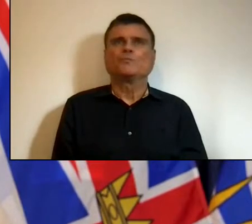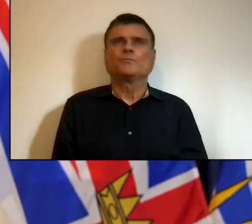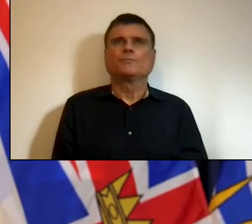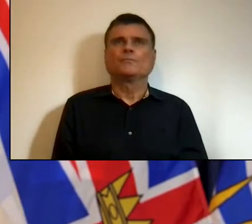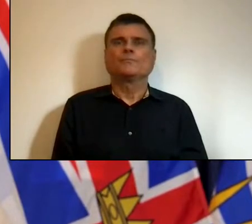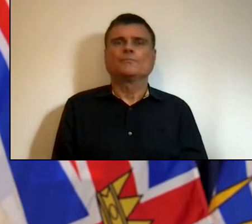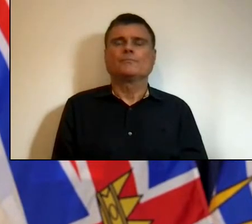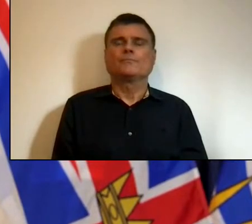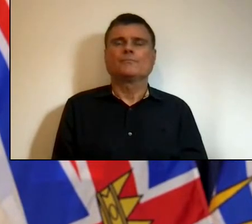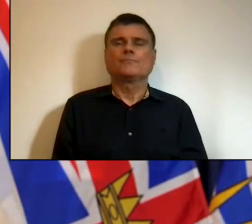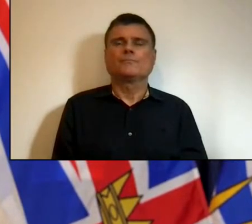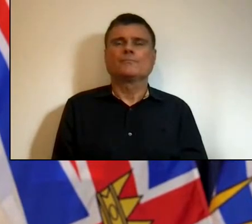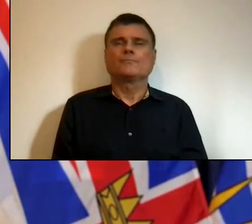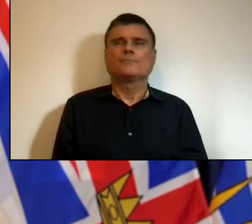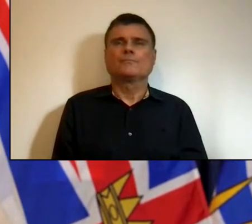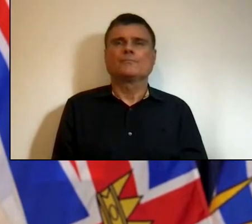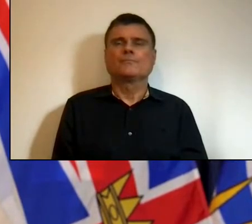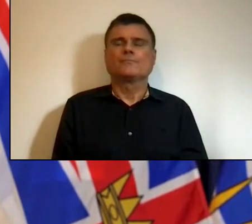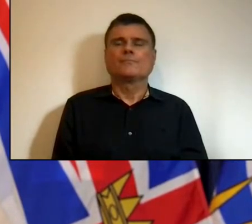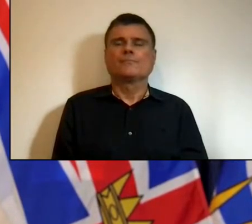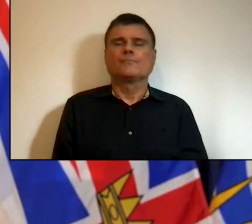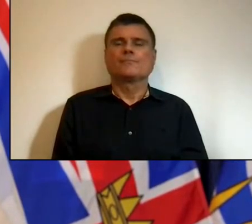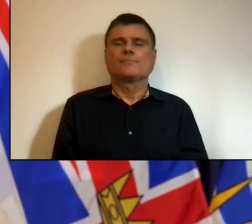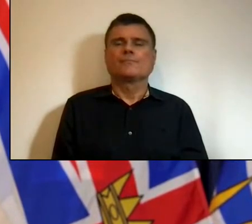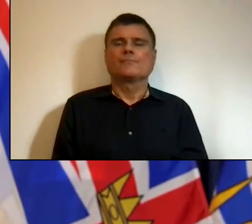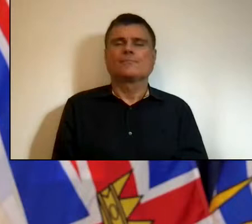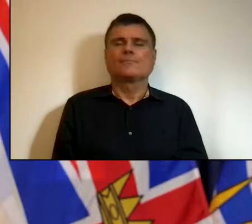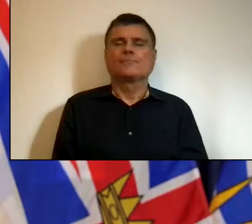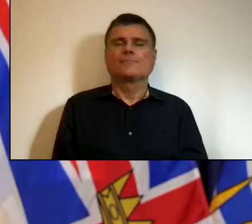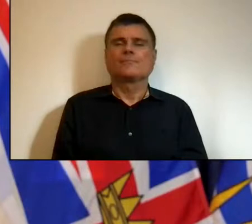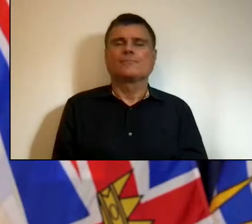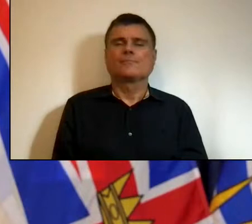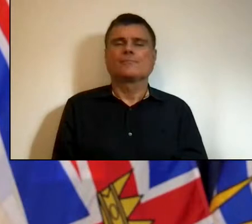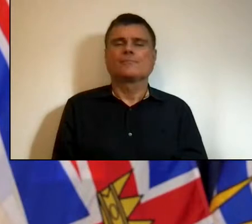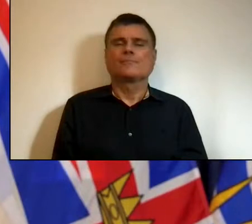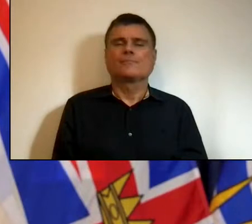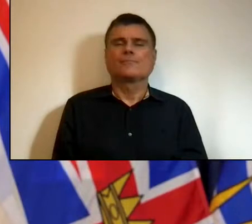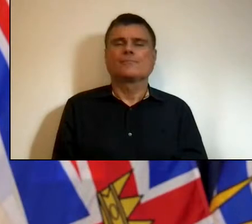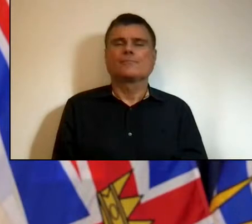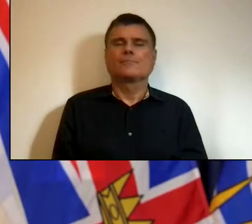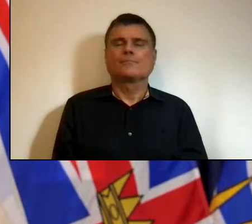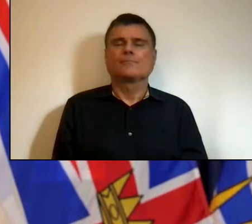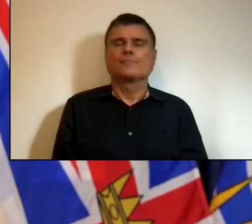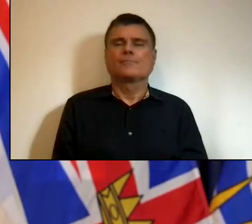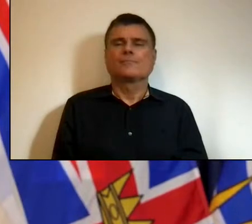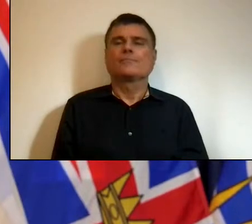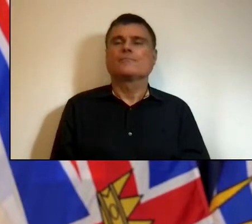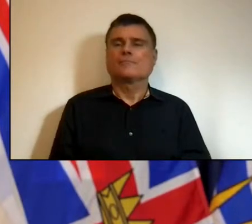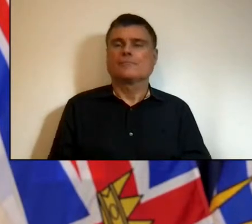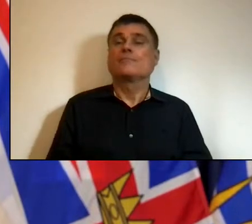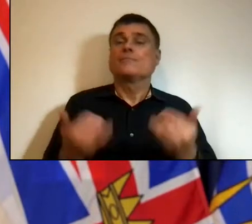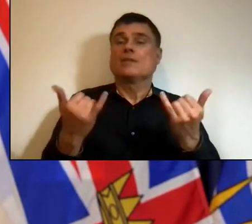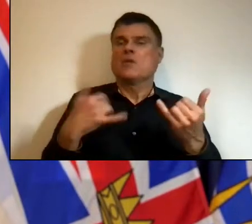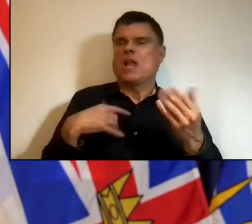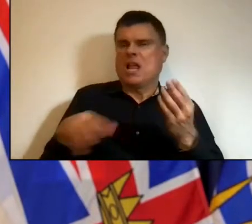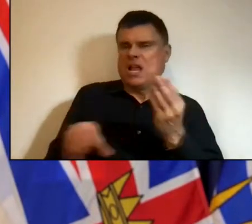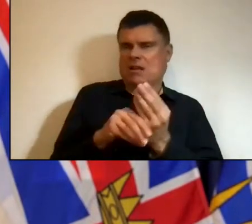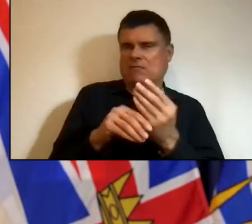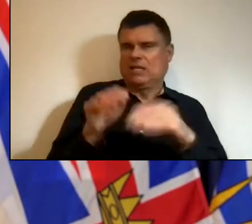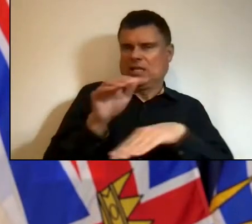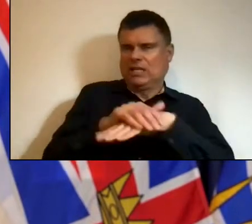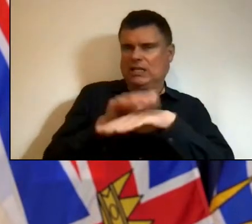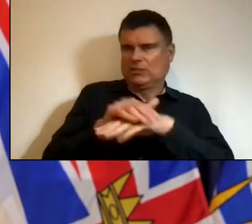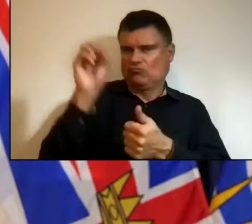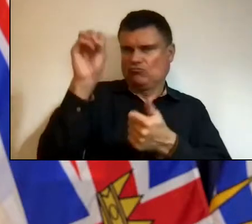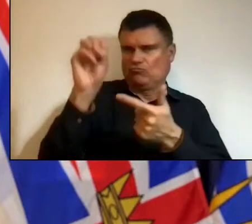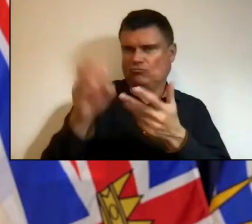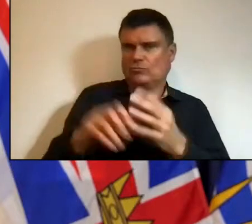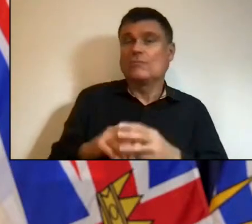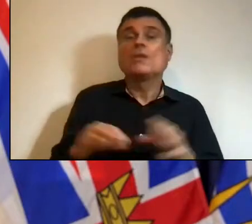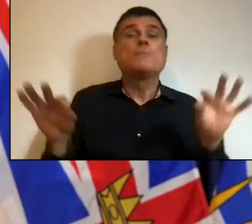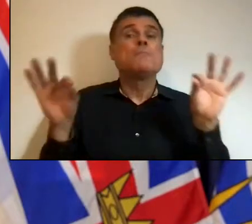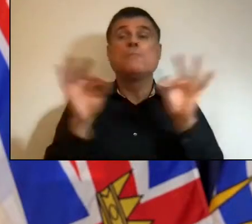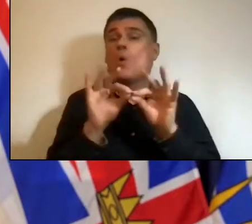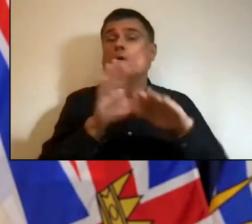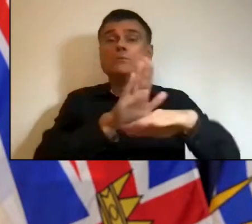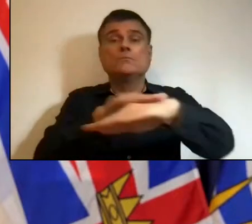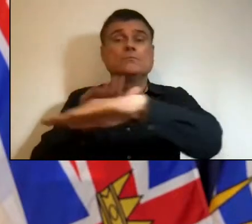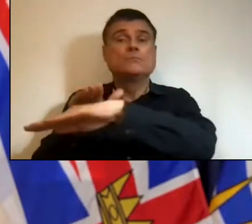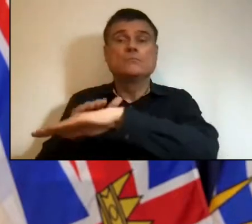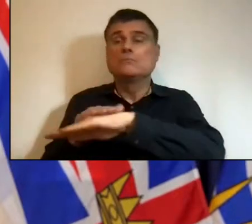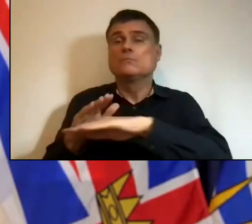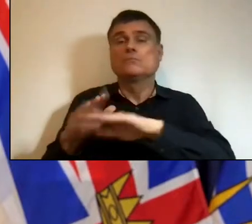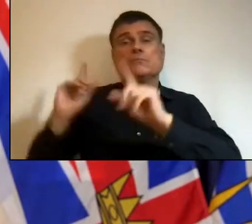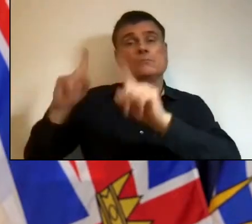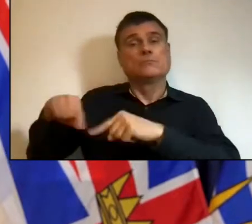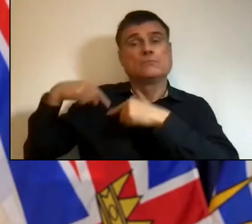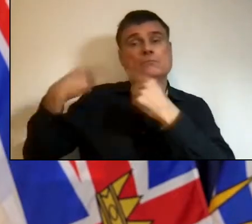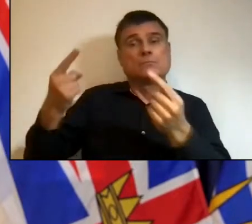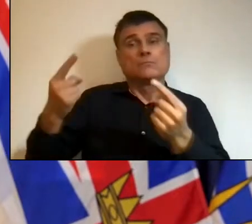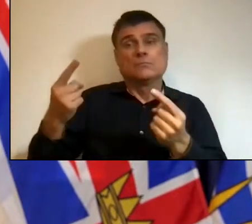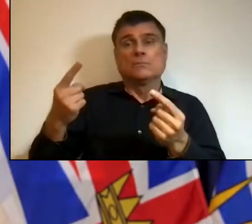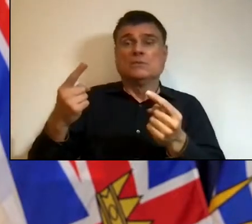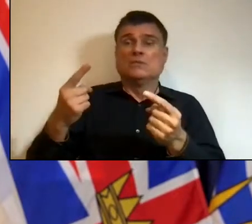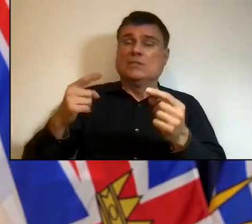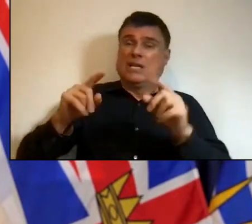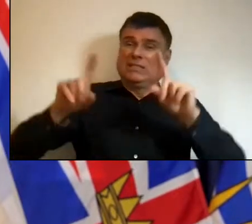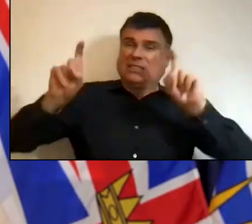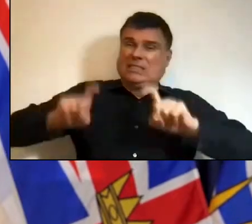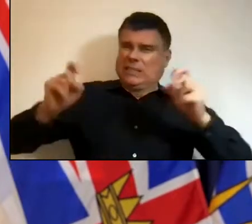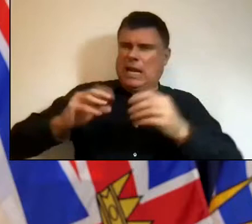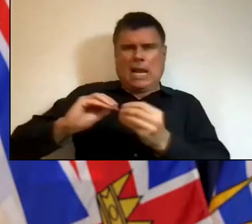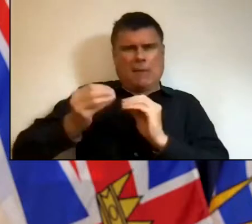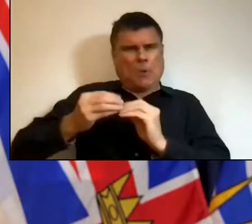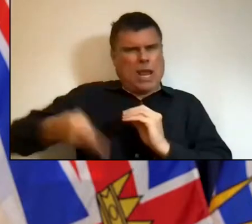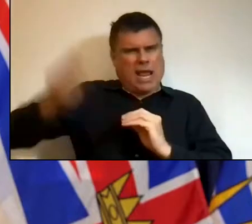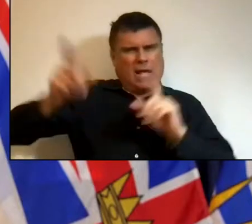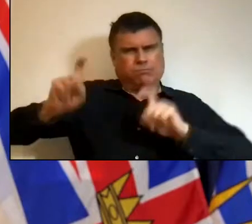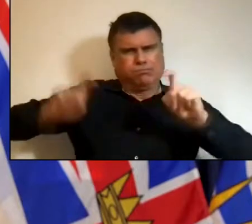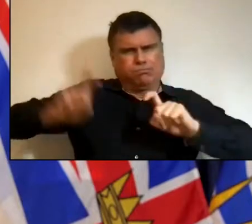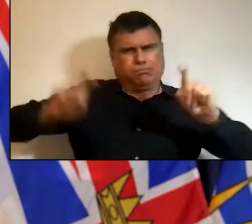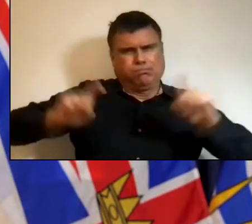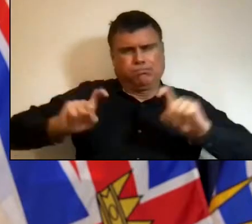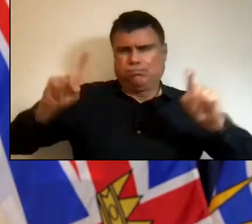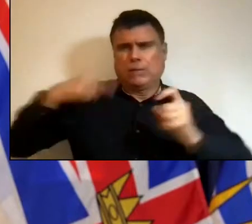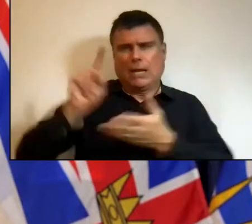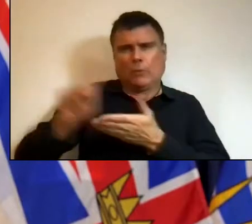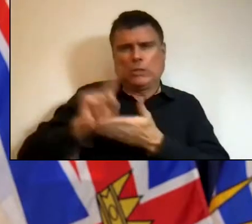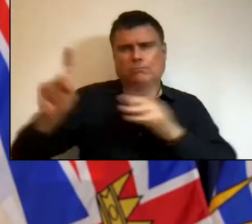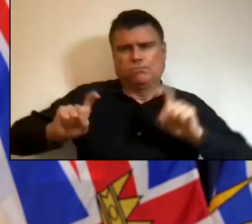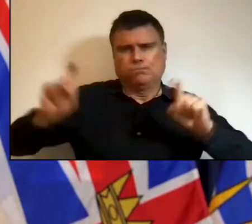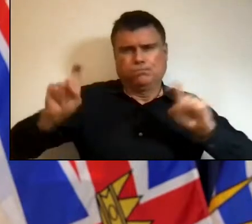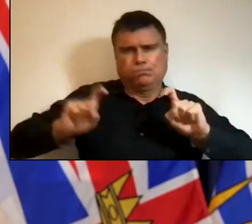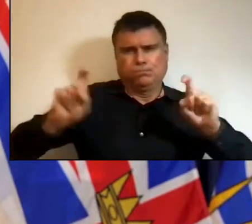le faire. Vingt quinze points.